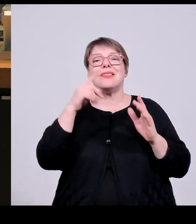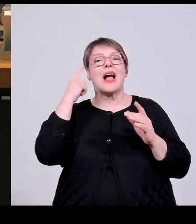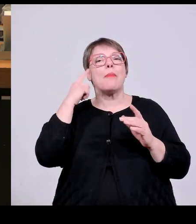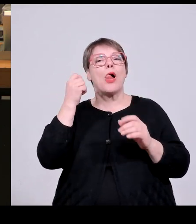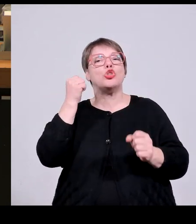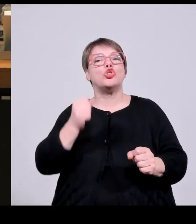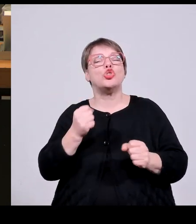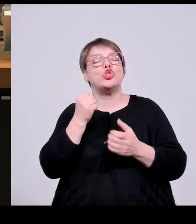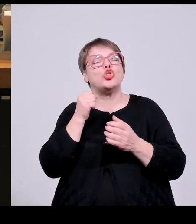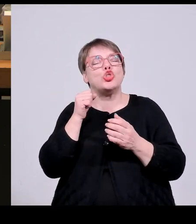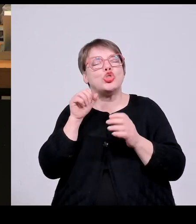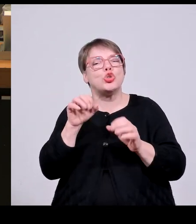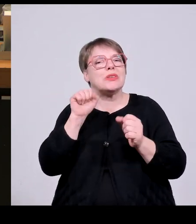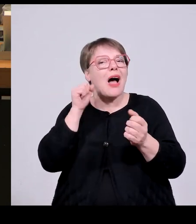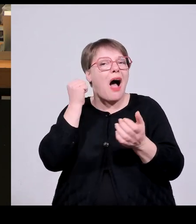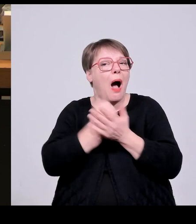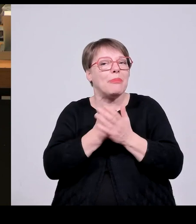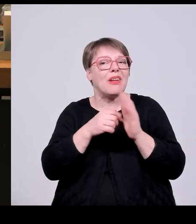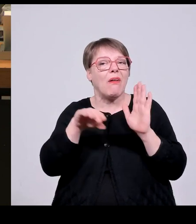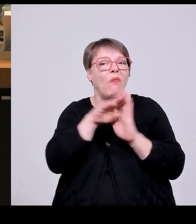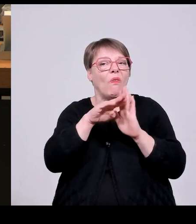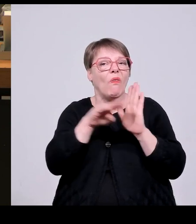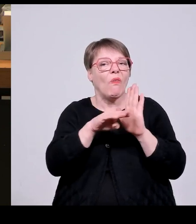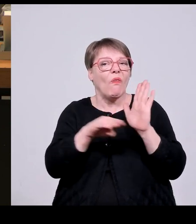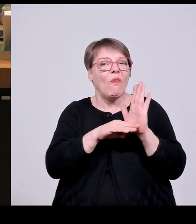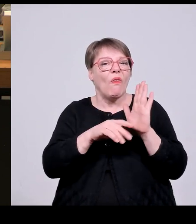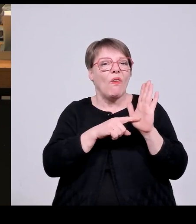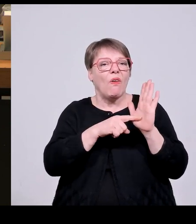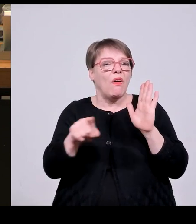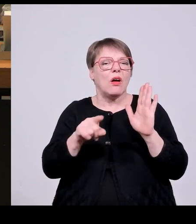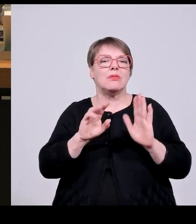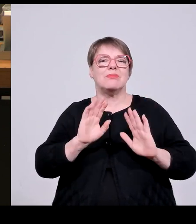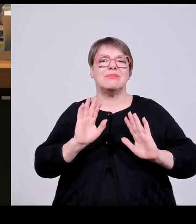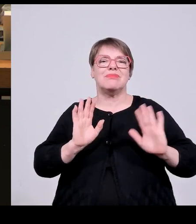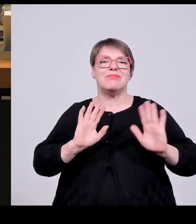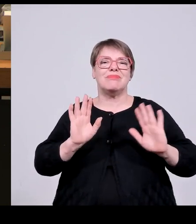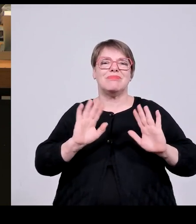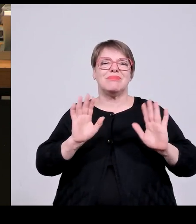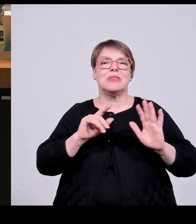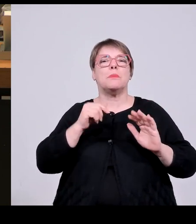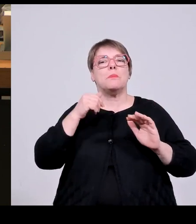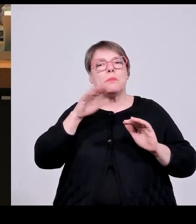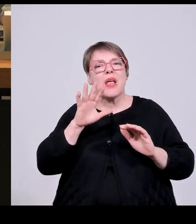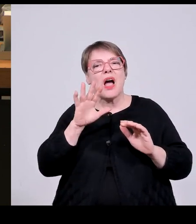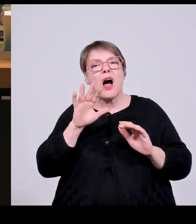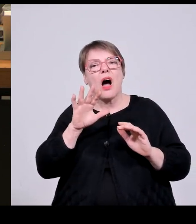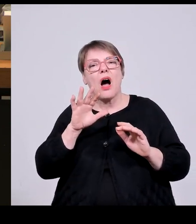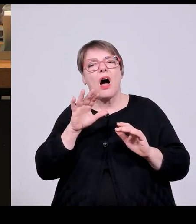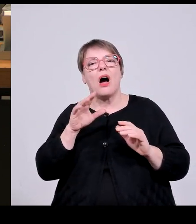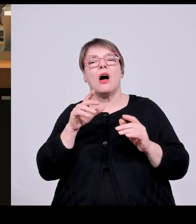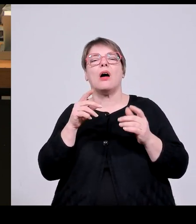wie es in Zukunft auf besonders denkmalgeschützten Gebäuden laufen kann. Dabei handelt es sich nicht um weniger als den